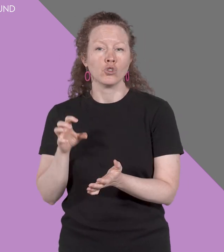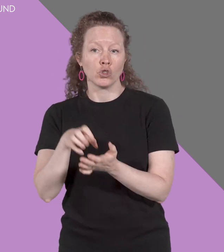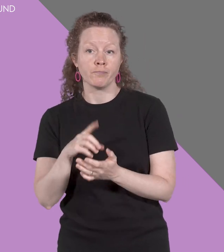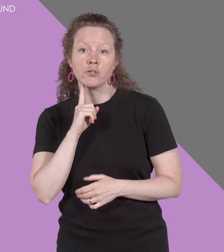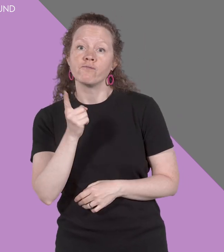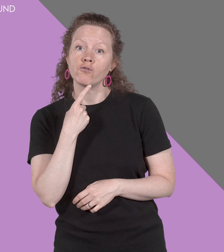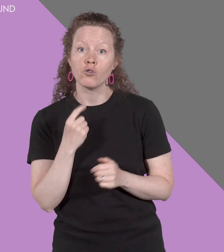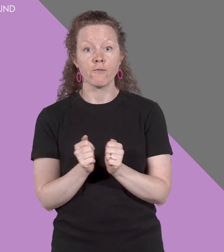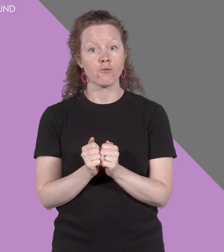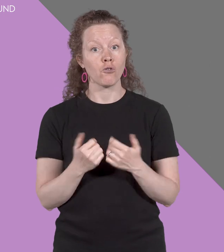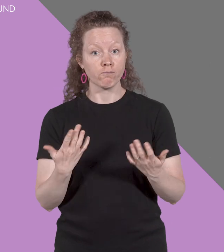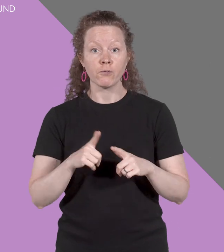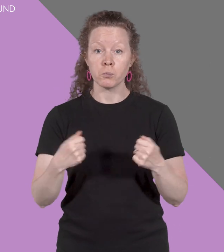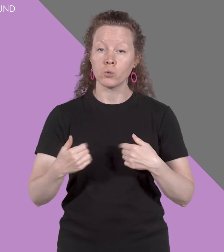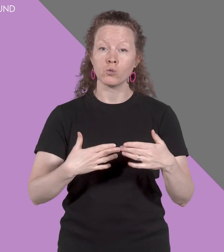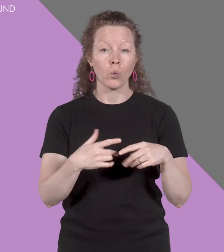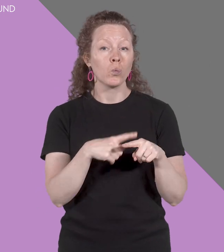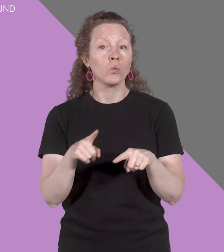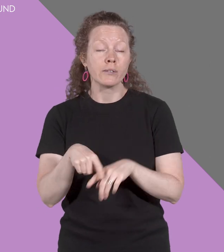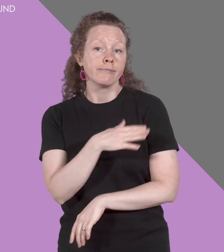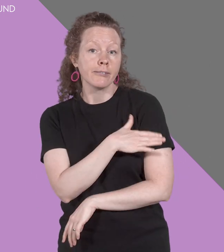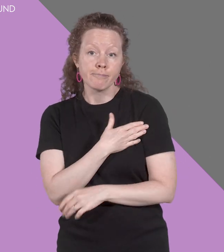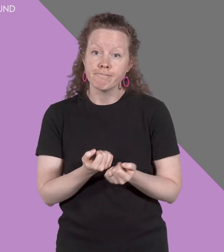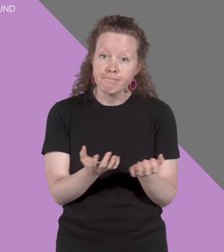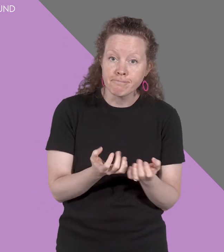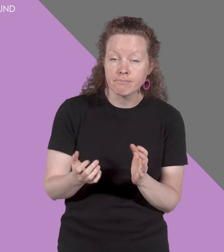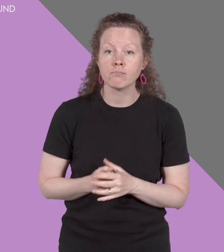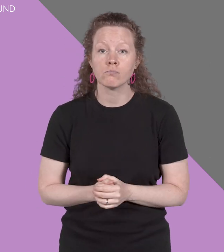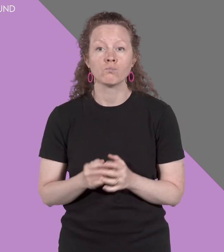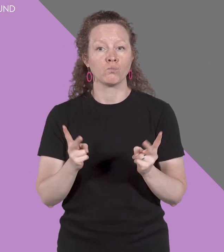I sitt svar redogjorde styrelsen för olika tjänster -